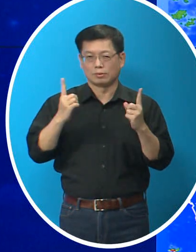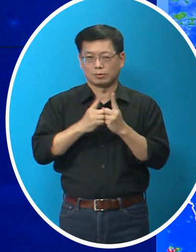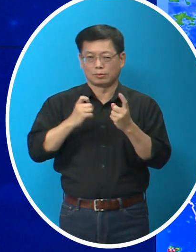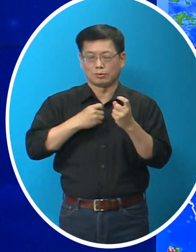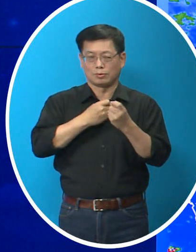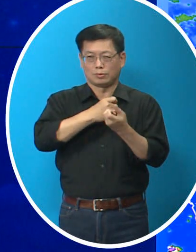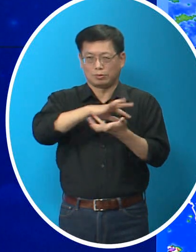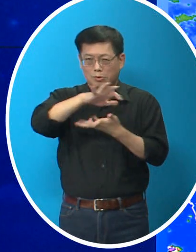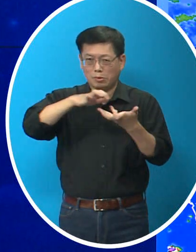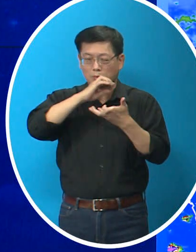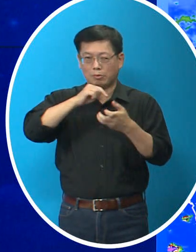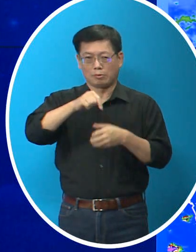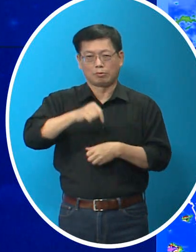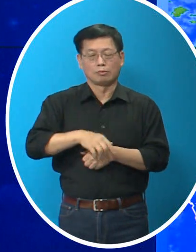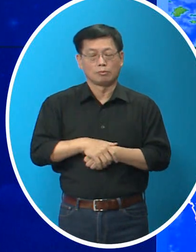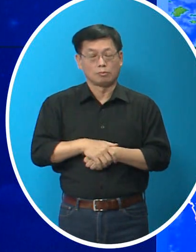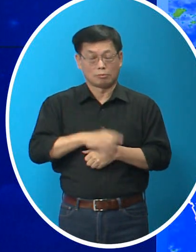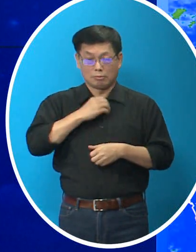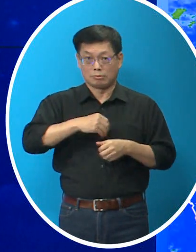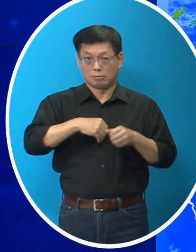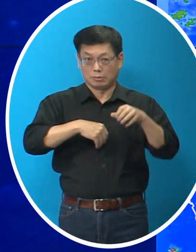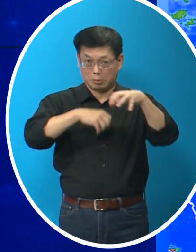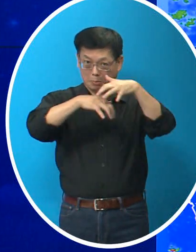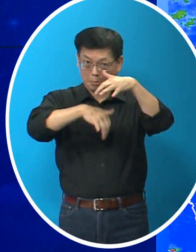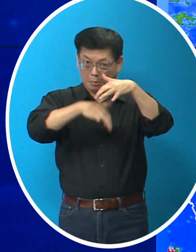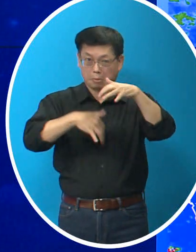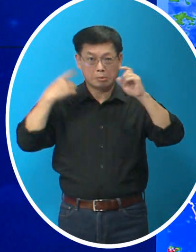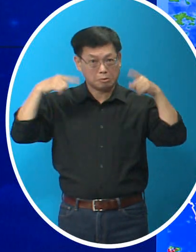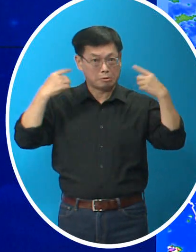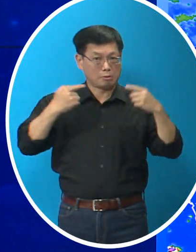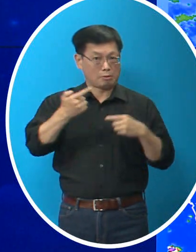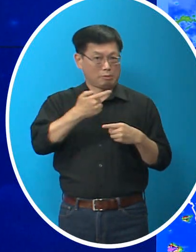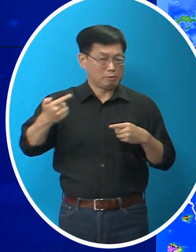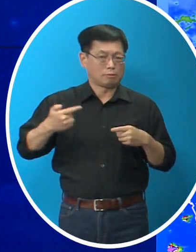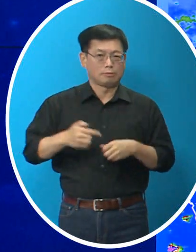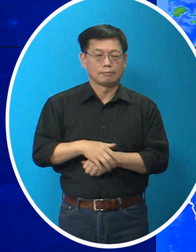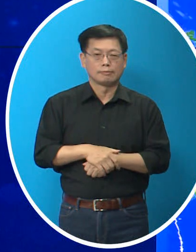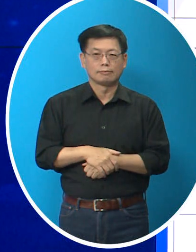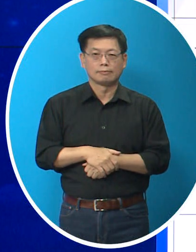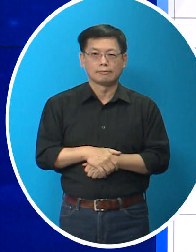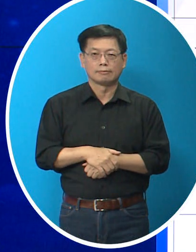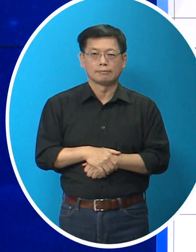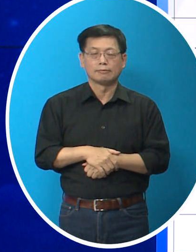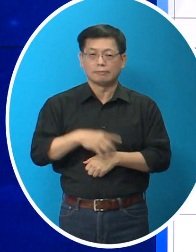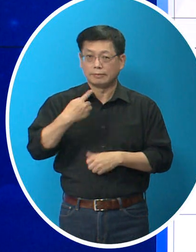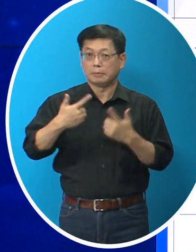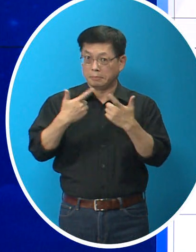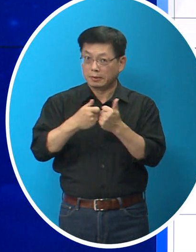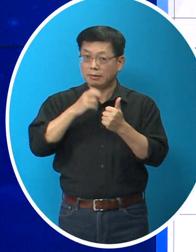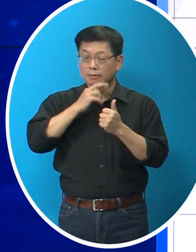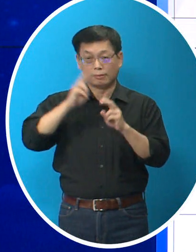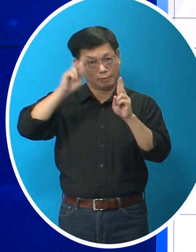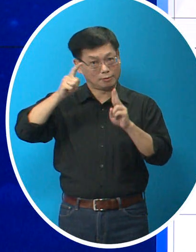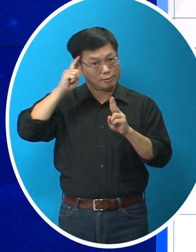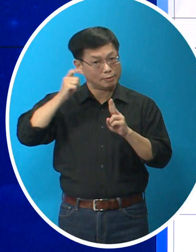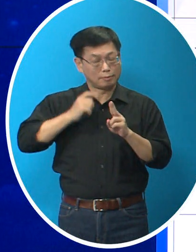像這樣的對流系統 它的下方 其實伴隨著都是非常強的降雨 搭配雷達回波 我們可以到台灣附近